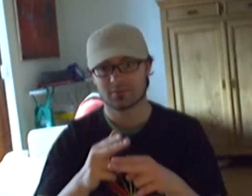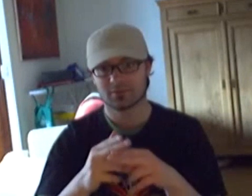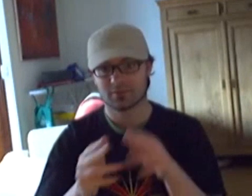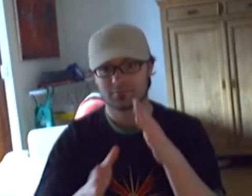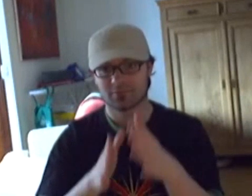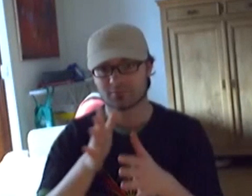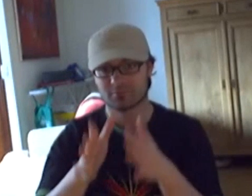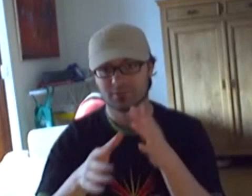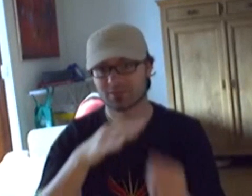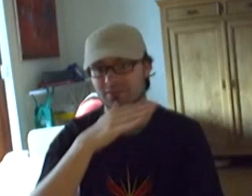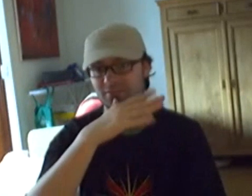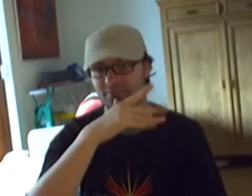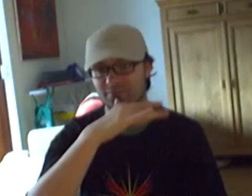en dit is mijn naamgebaar (toont gebaar)